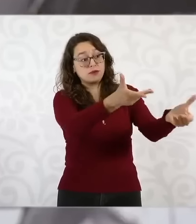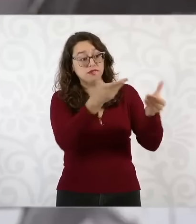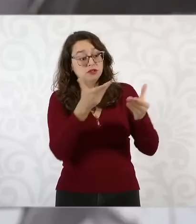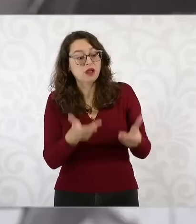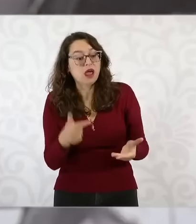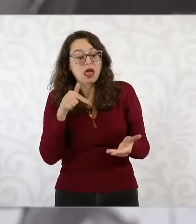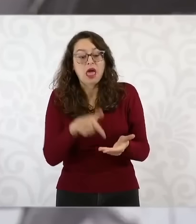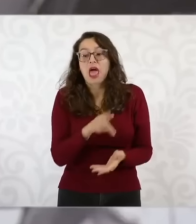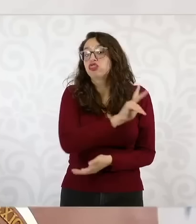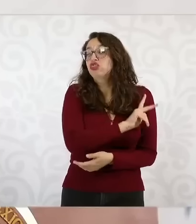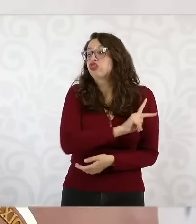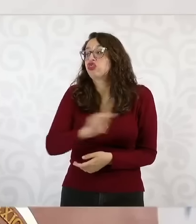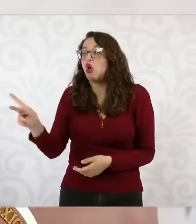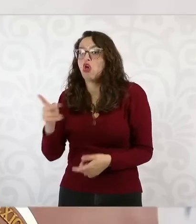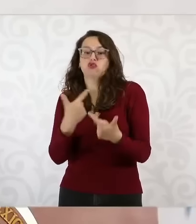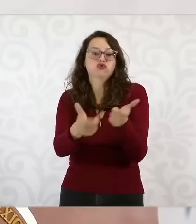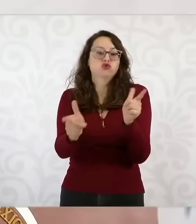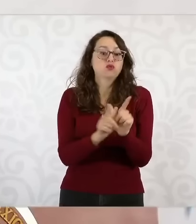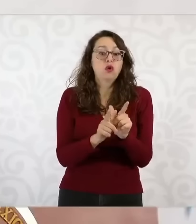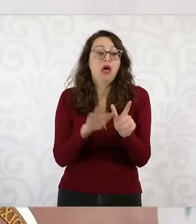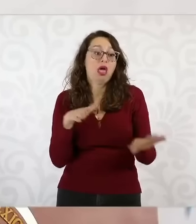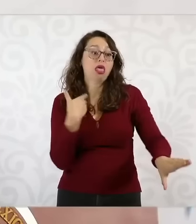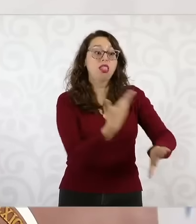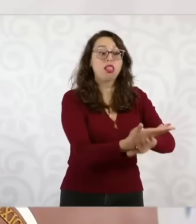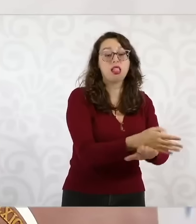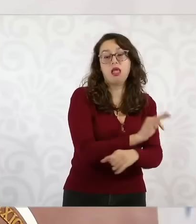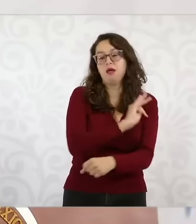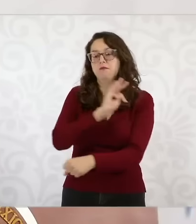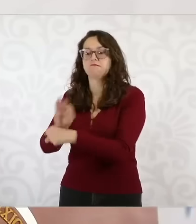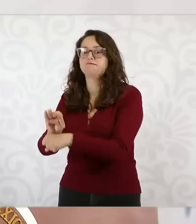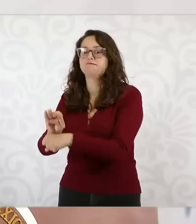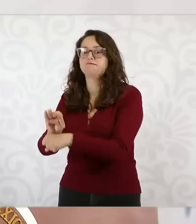es decir, no es de un grupo y a otro no. También de todos los grupos han